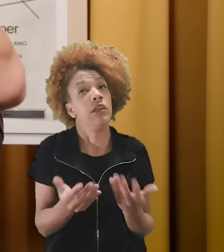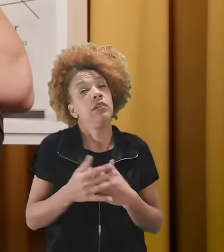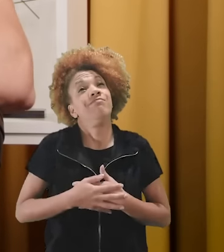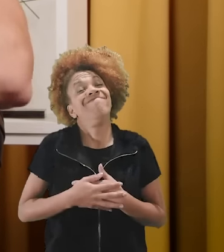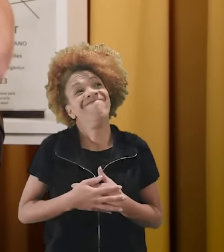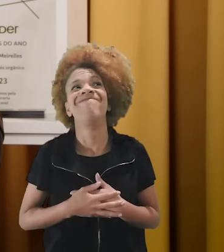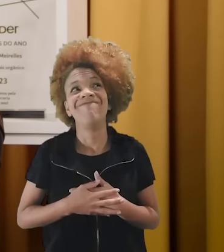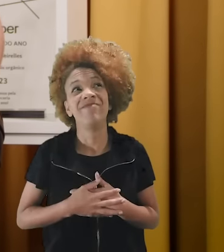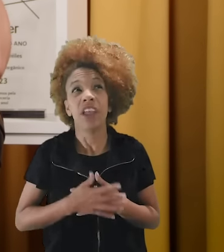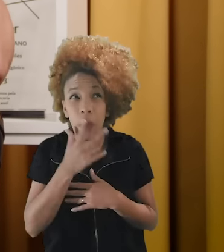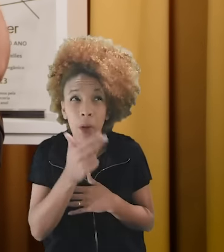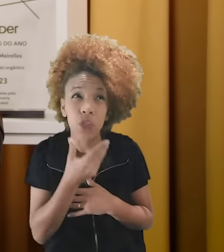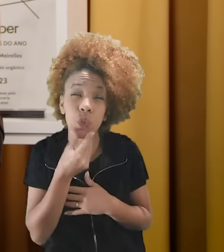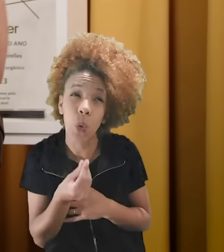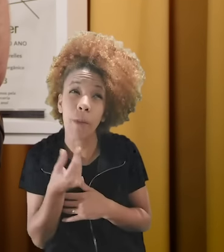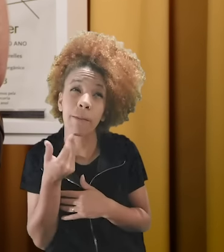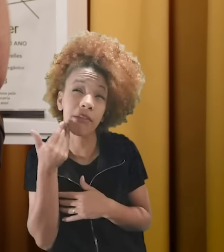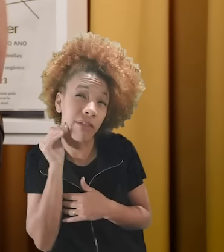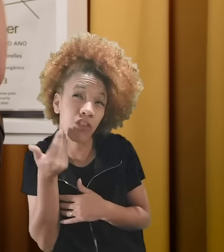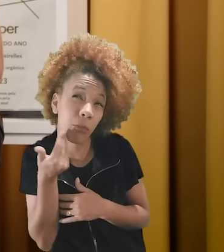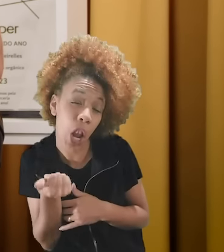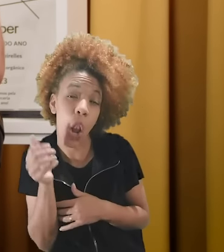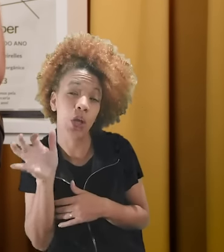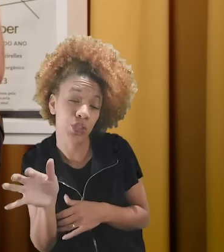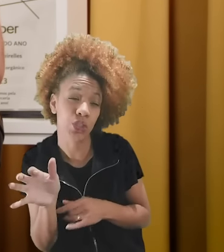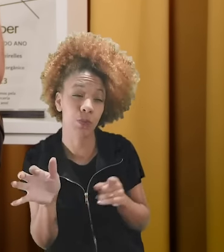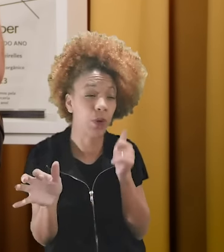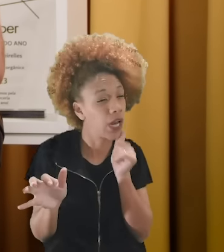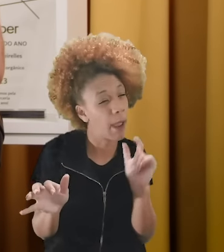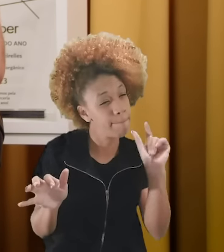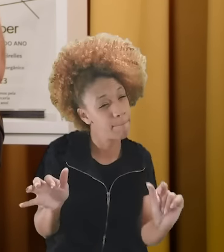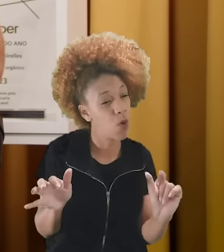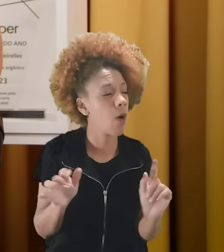eu acho que o homem entende mais de disso do que mulher entende disso assim só que no videogame que